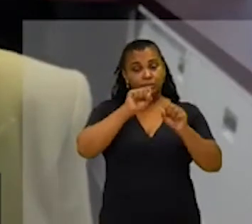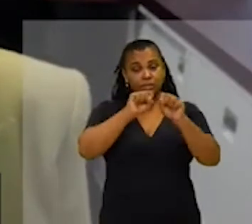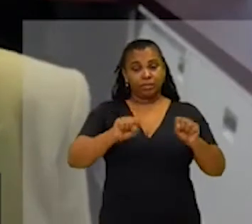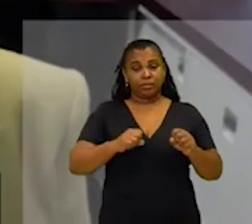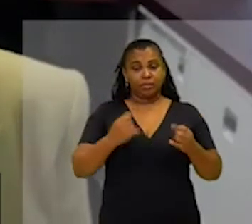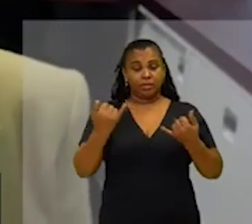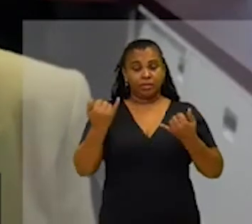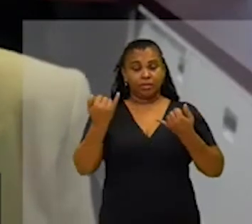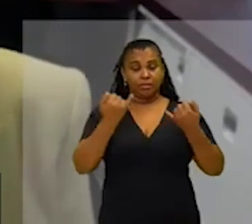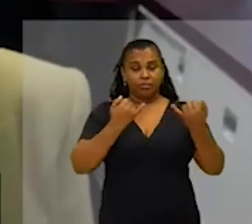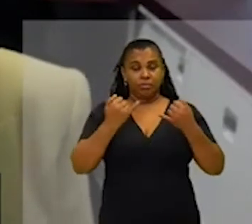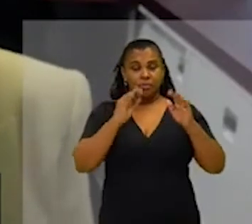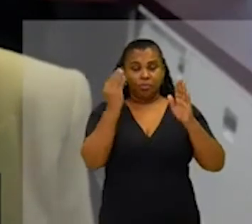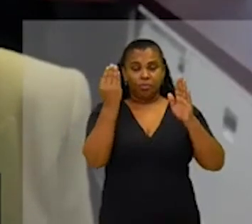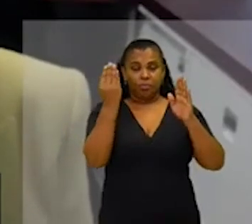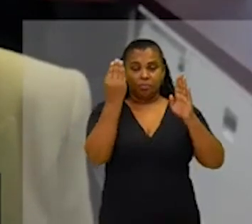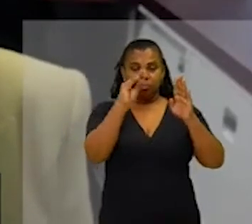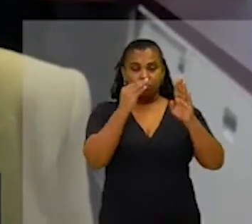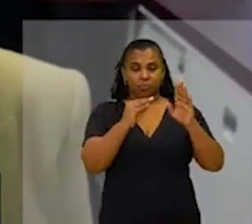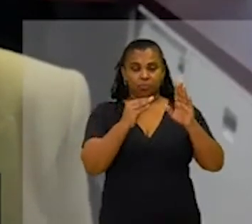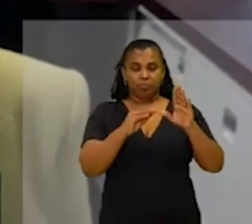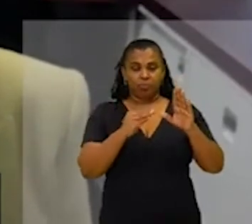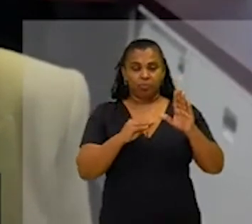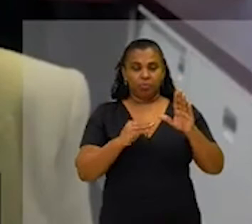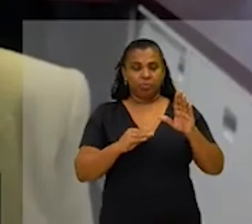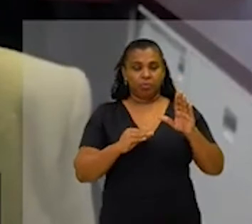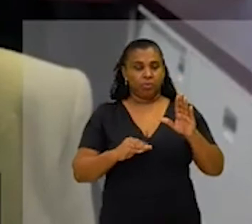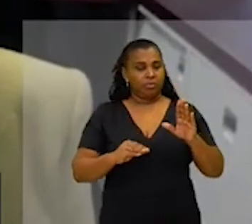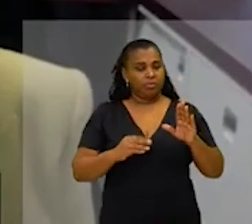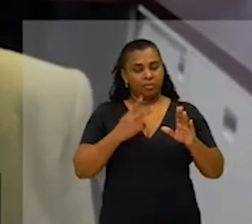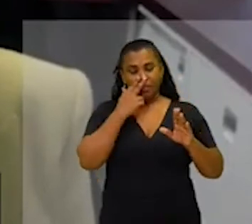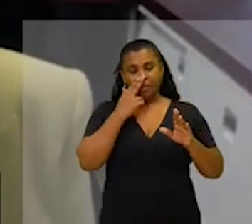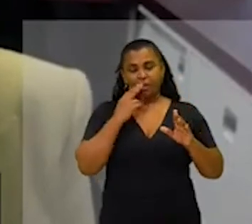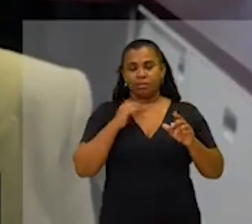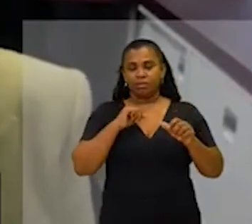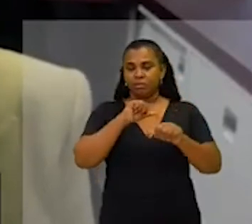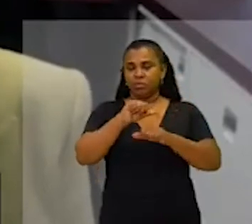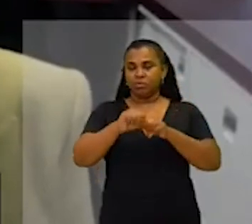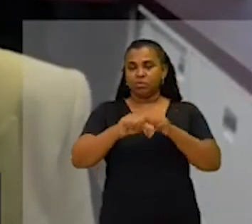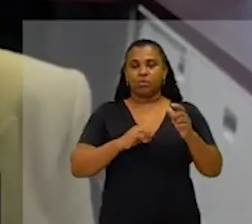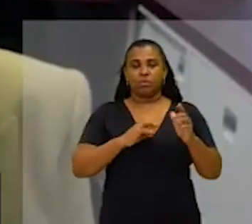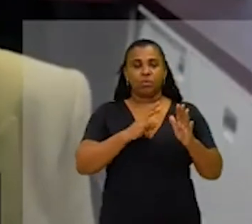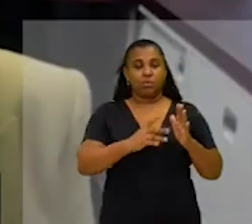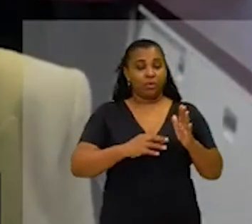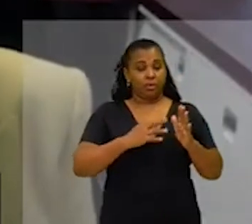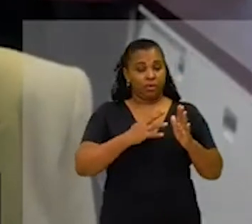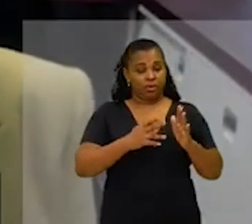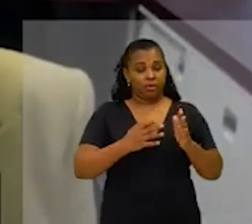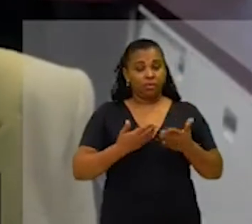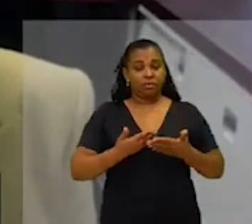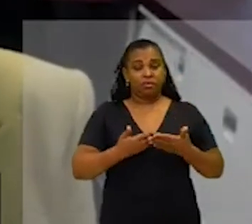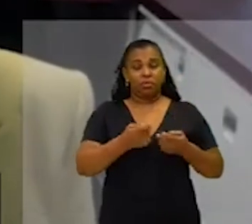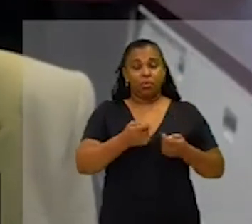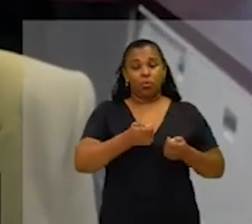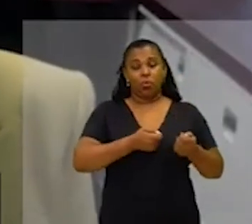ele Talvez não se converta suficientemente no dado que levaria o controle das contas e aí talvez